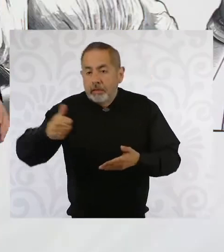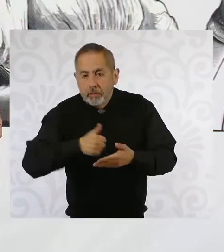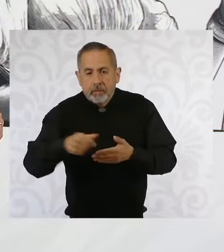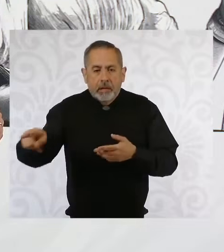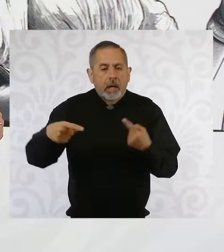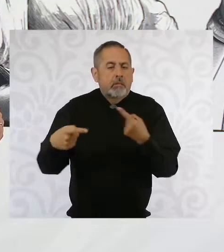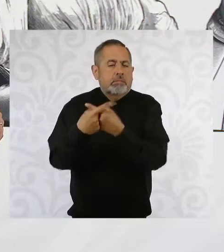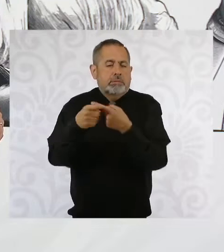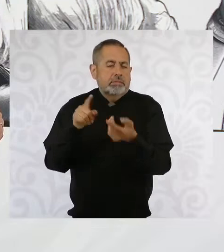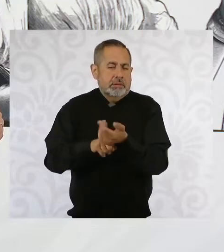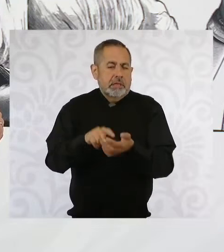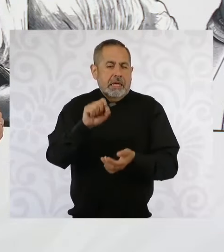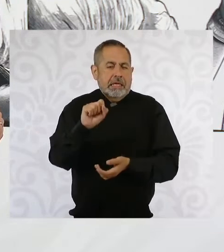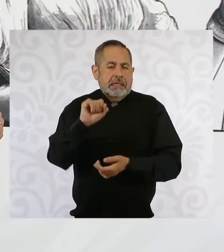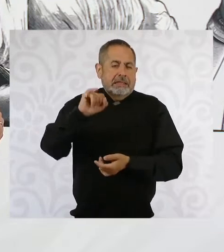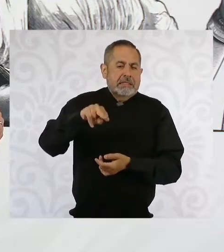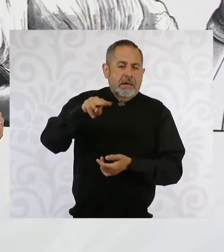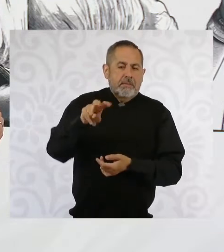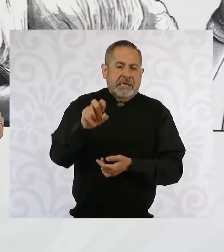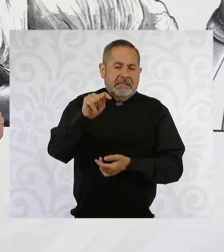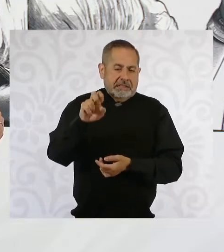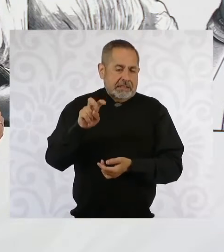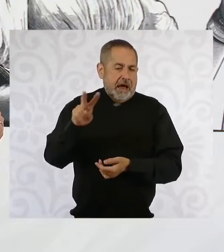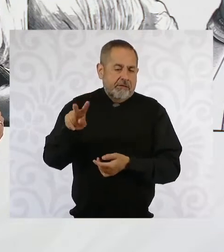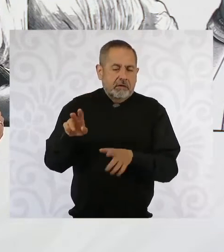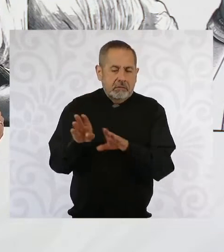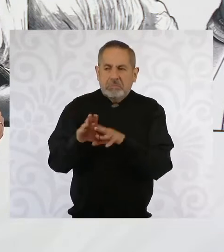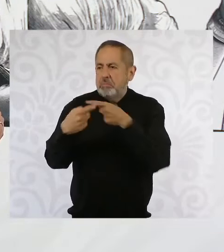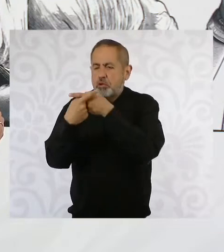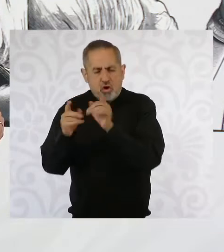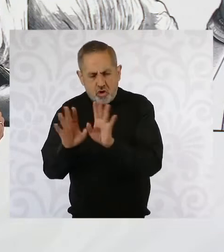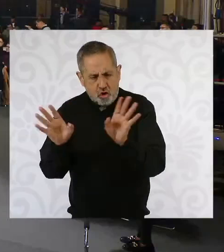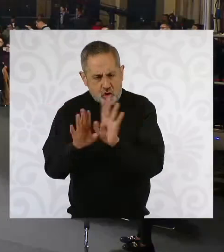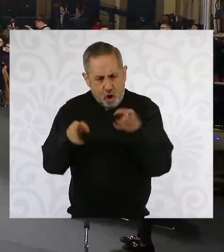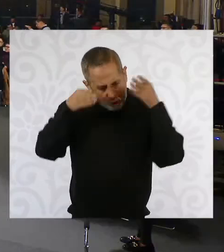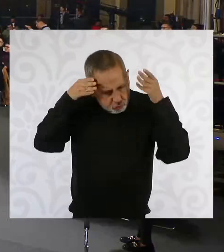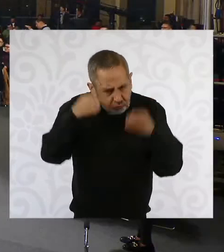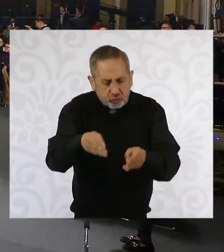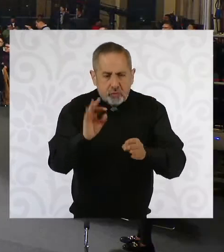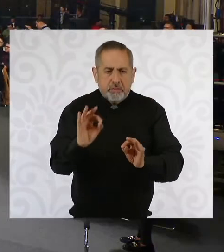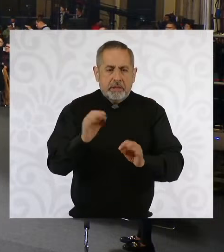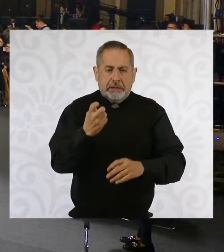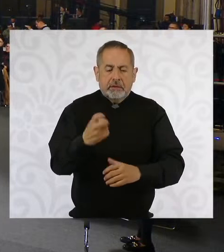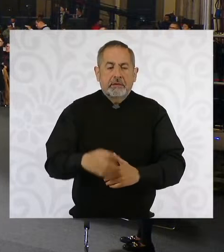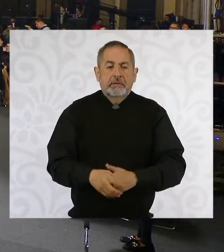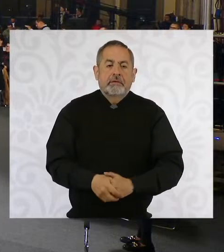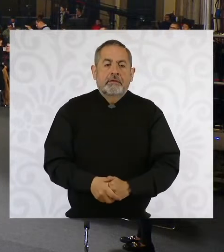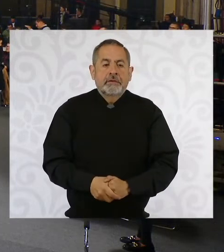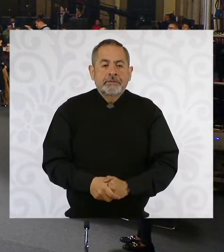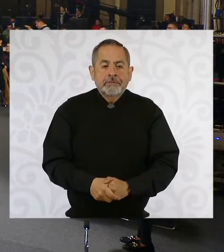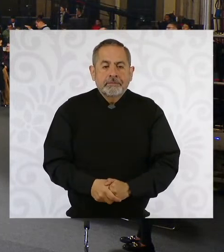en el país Ese es el el presupuesto que tenemos para este año apá en clers mexicanos que ya están